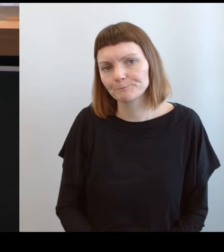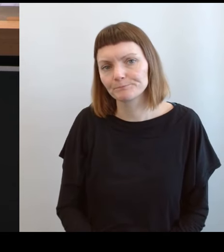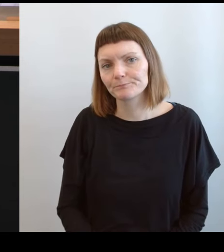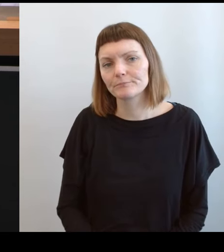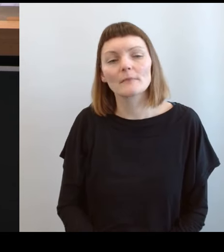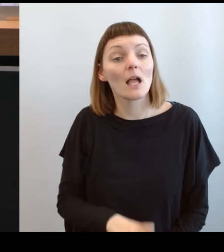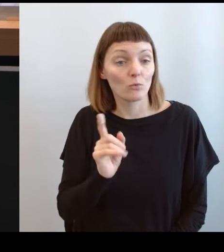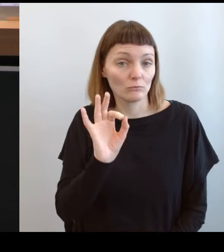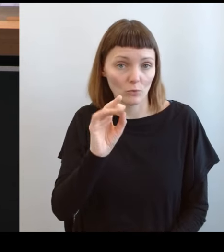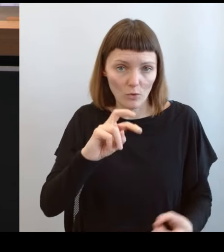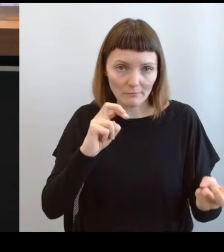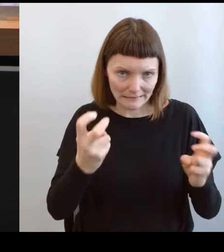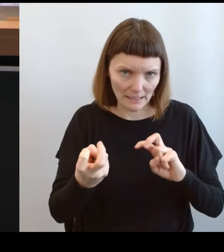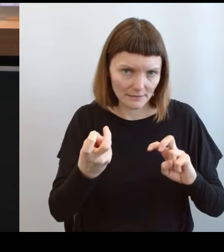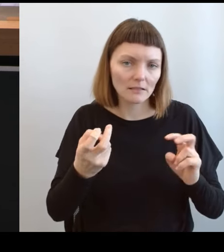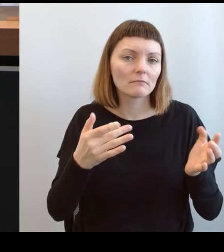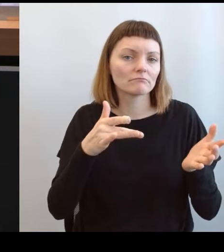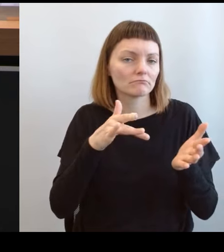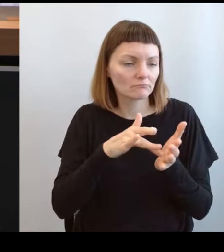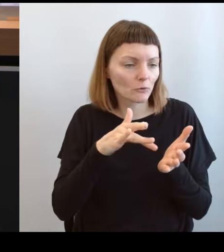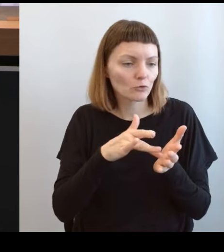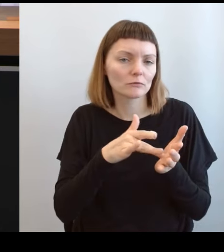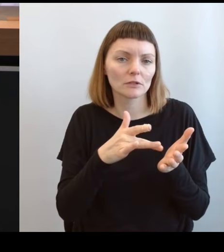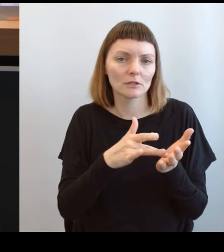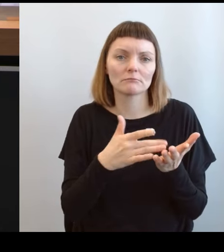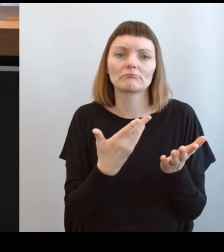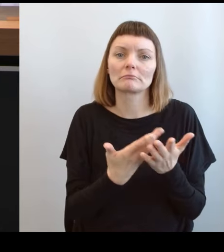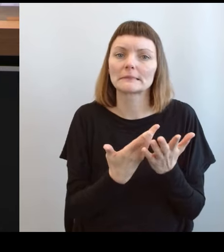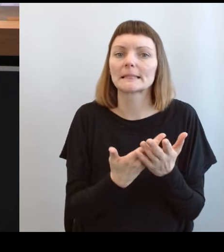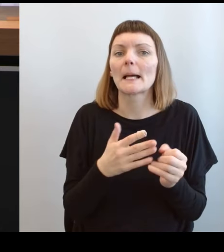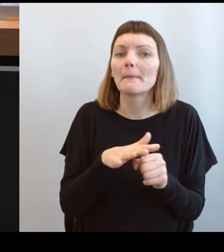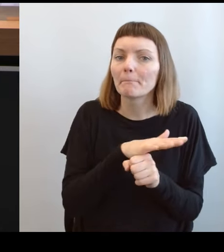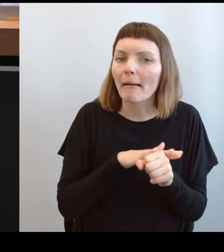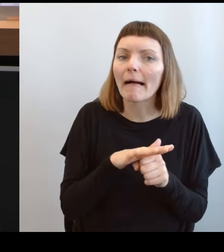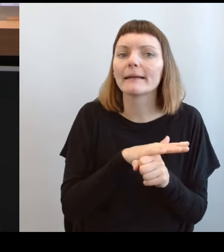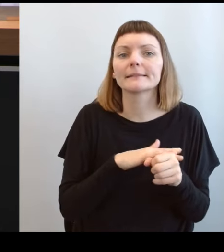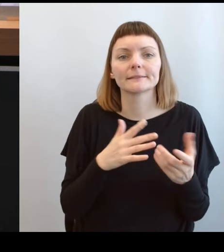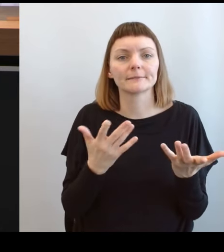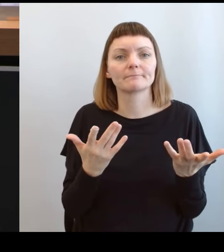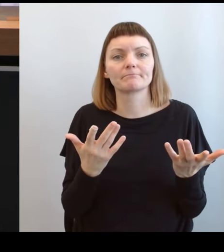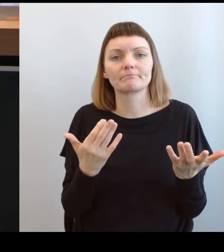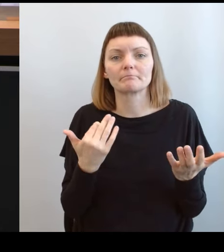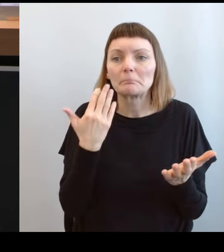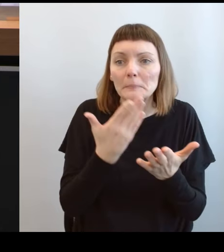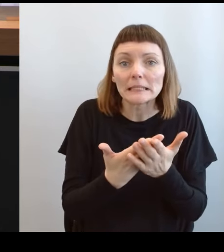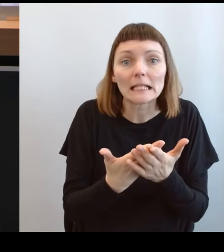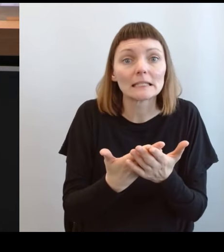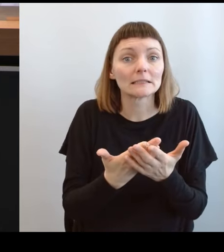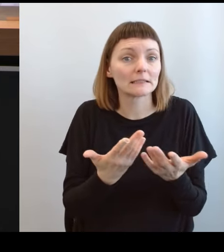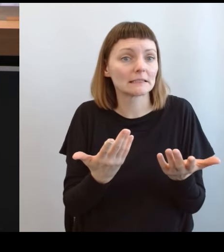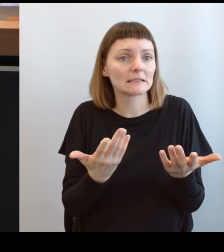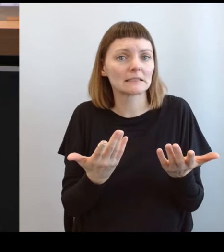mit erfasst, von dem bisher gar nicht zu begründen war, warum er von der City Tax ausgenommen ist.